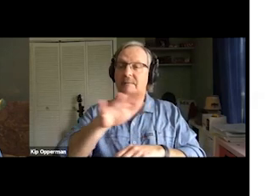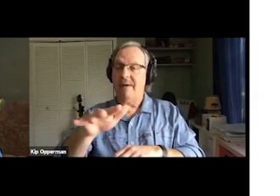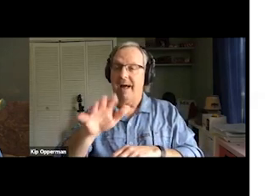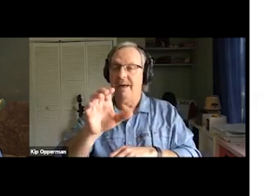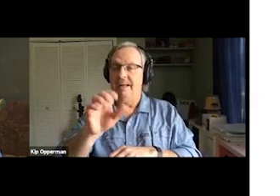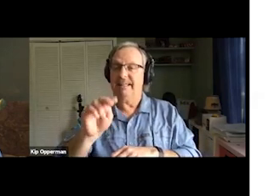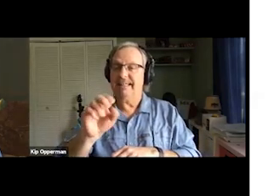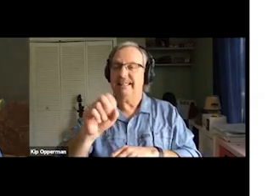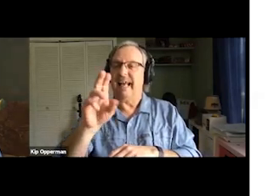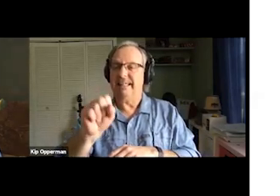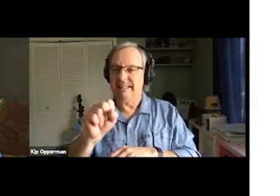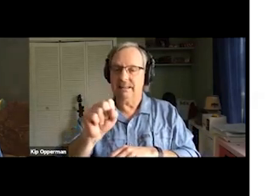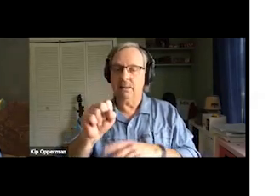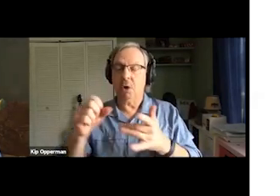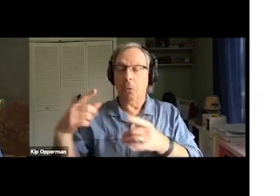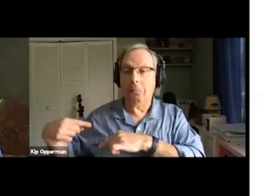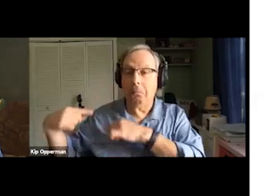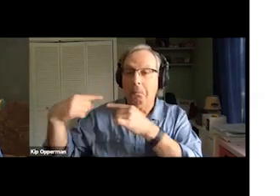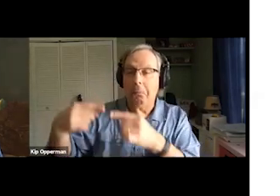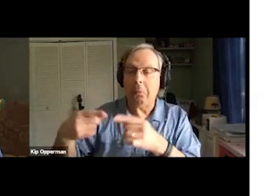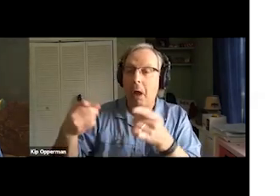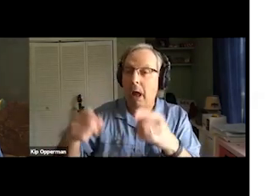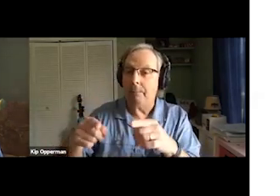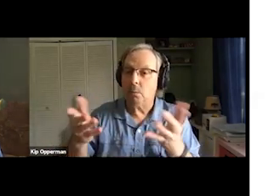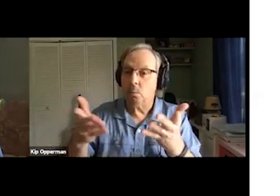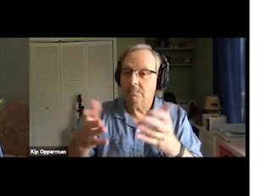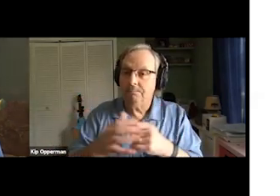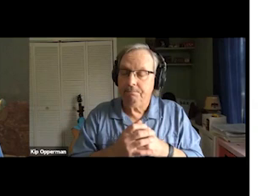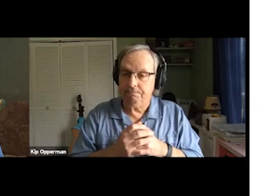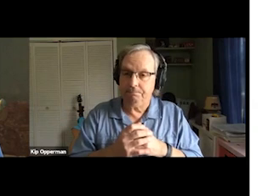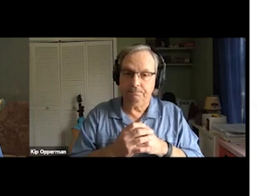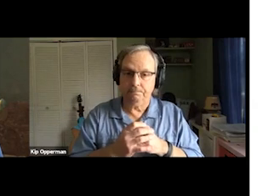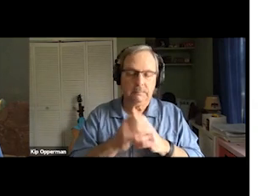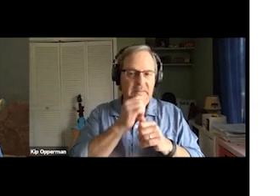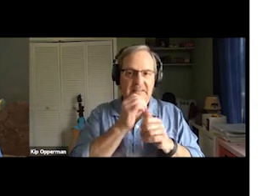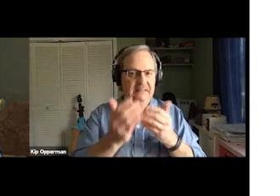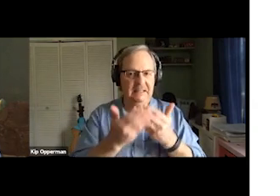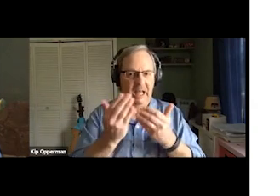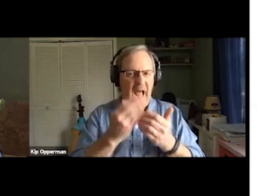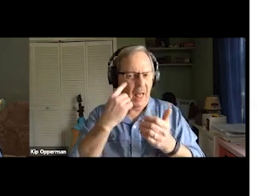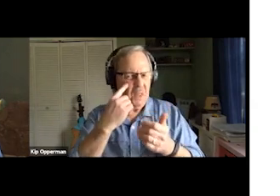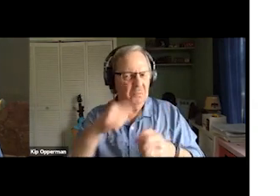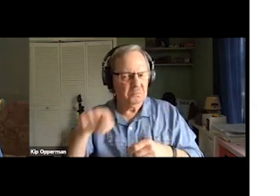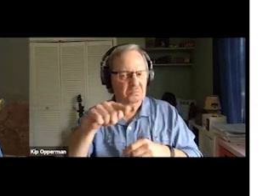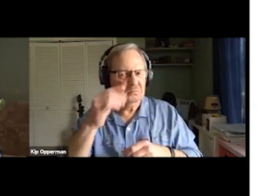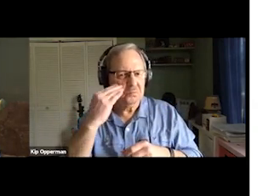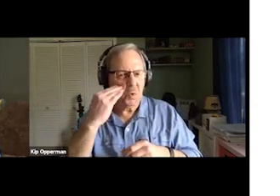Entonces, ¿cómo ha ido? Bueno, no ha sido fácil. Creo que ya saben eso. Esto es una servilleta, lo crean o no.